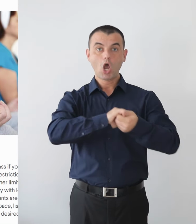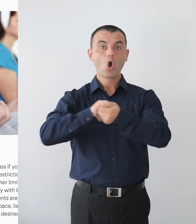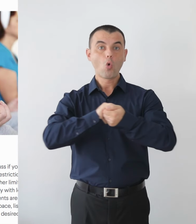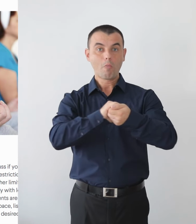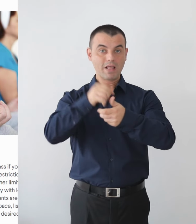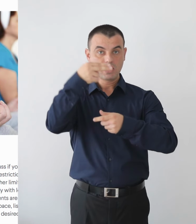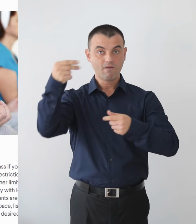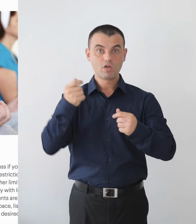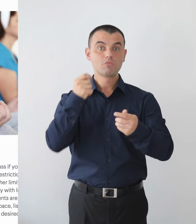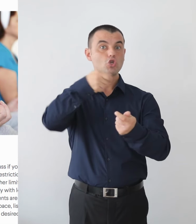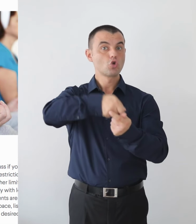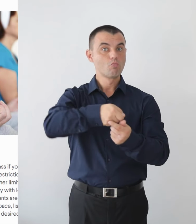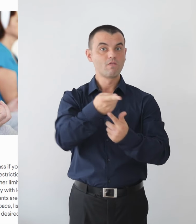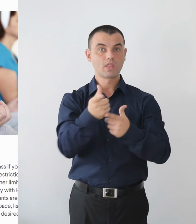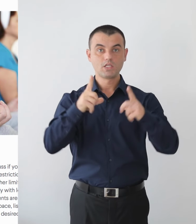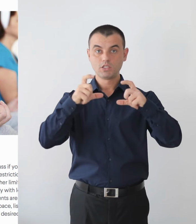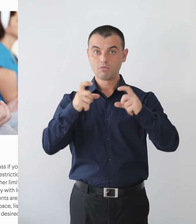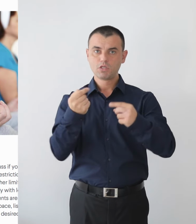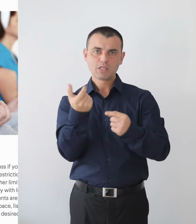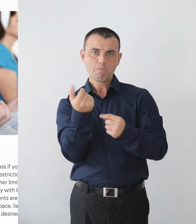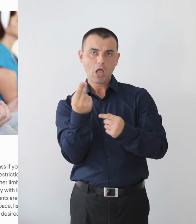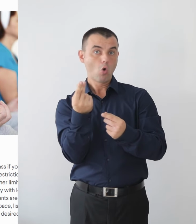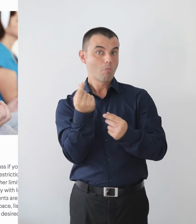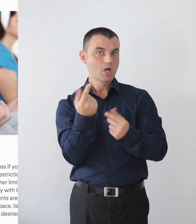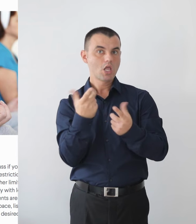Компаниите биха купили тези снимки за малка сума пари,